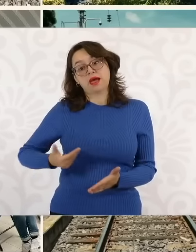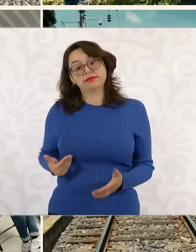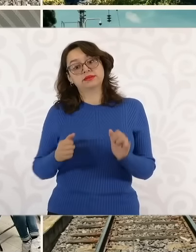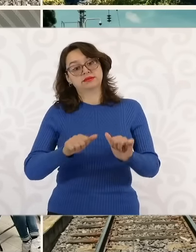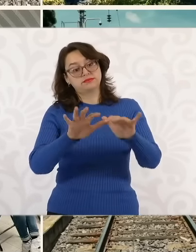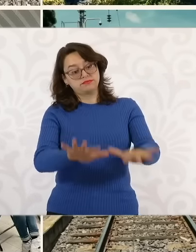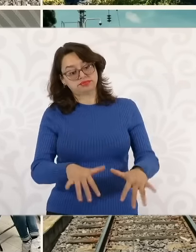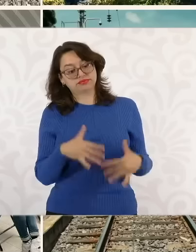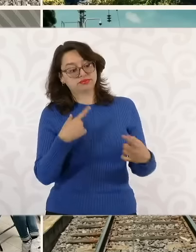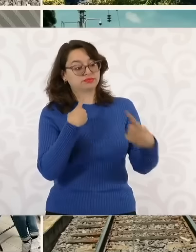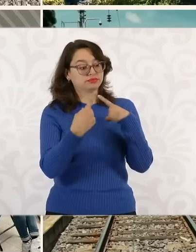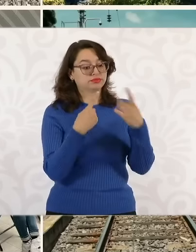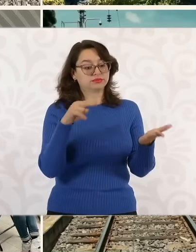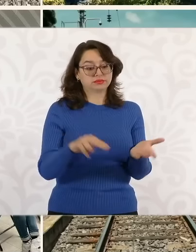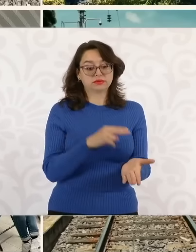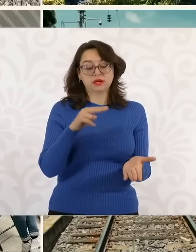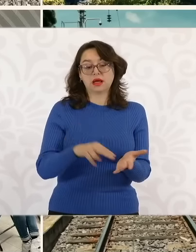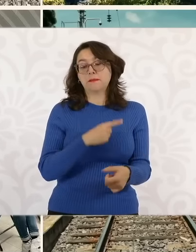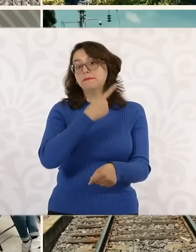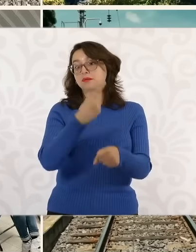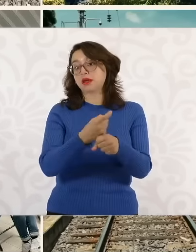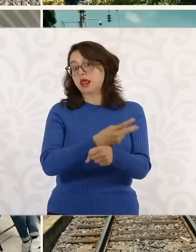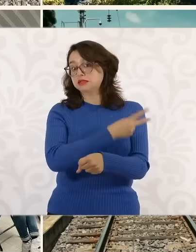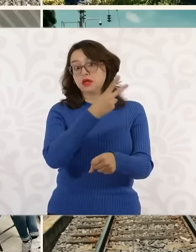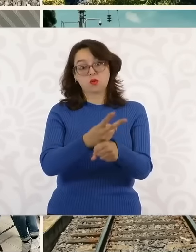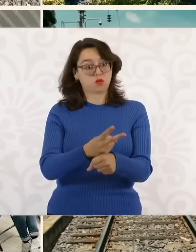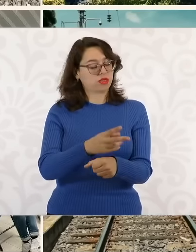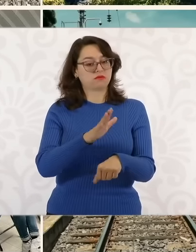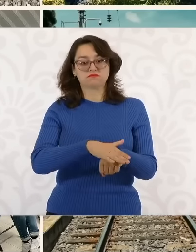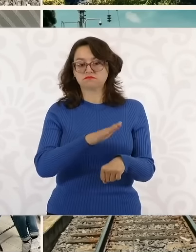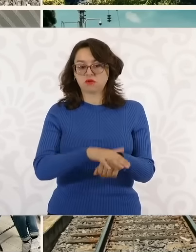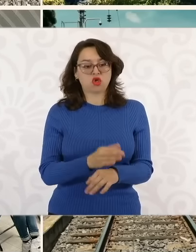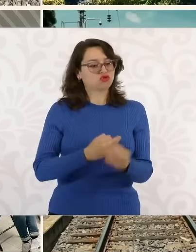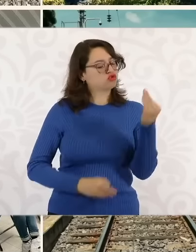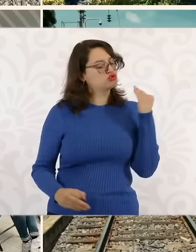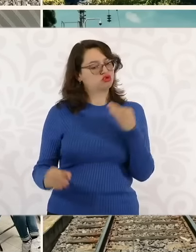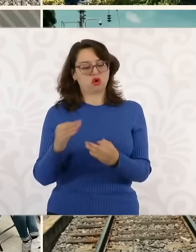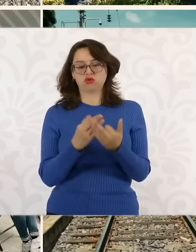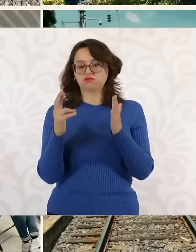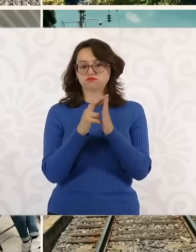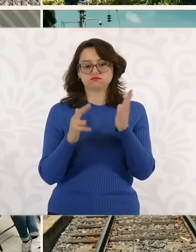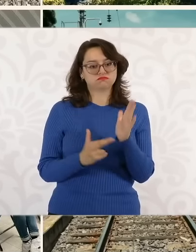casos primeras, segundas convocatorias. Se ha cumplido cabalmente con con todo lo que establece